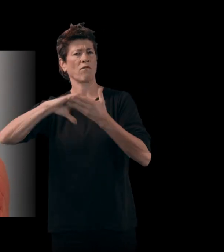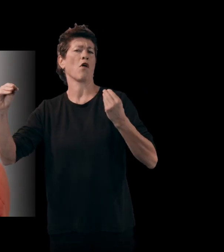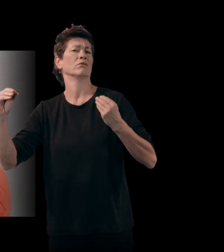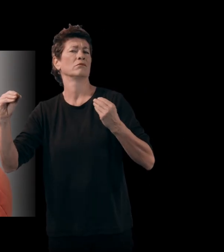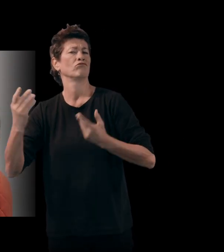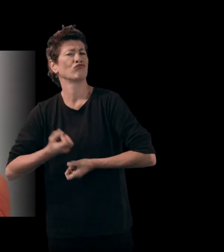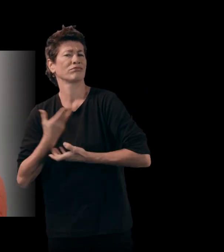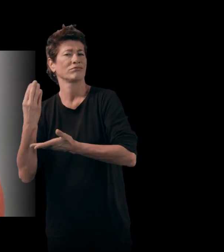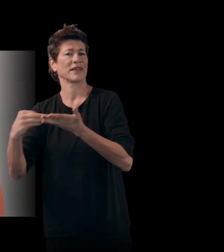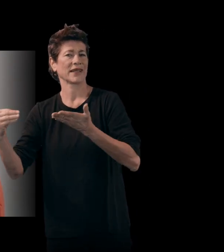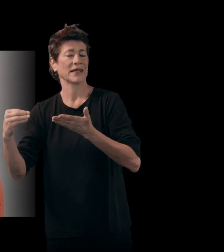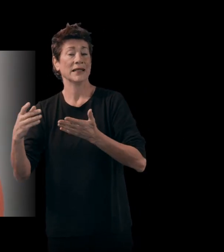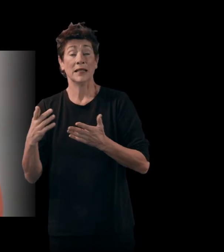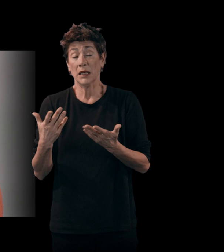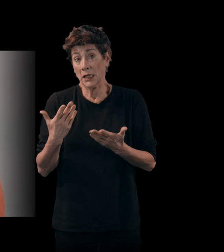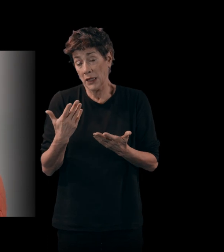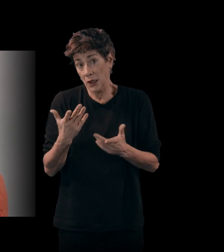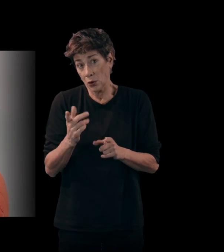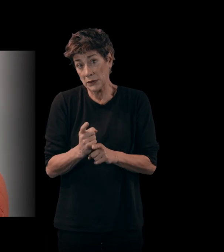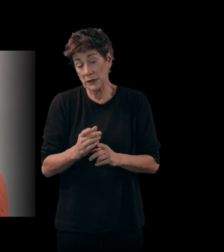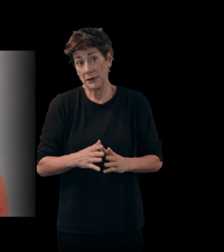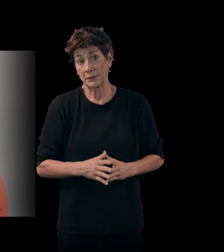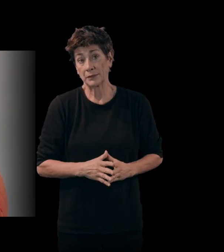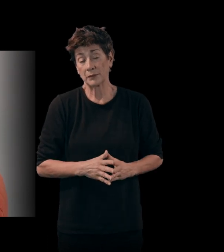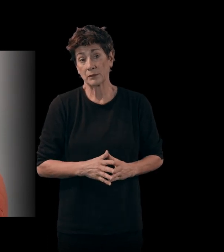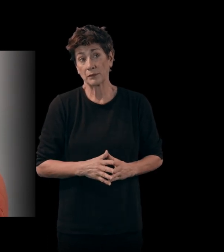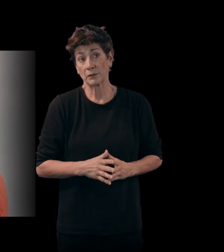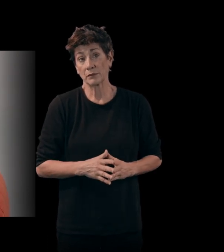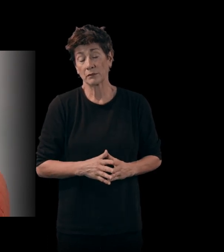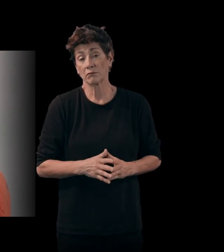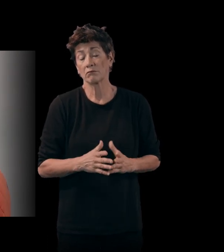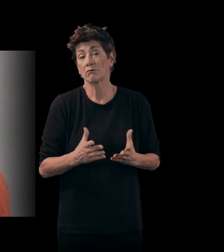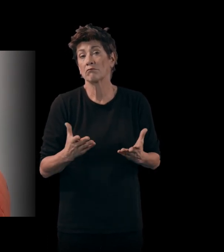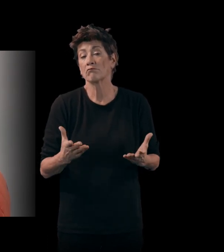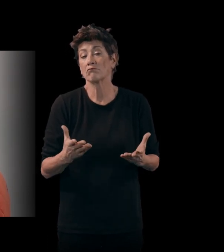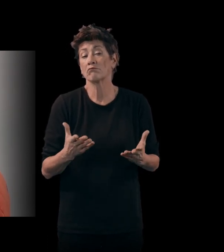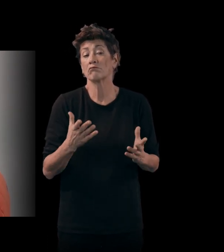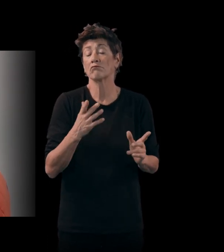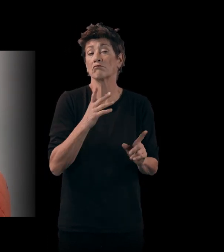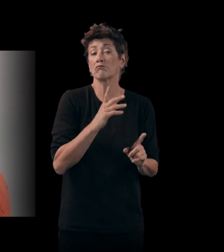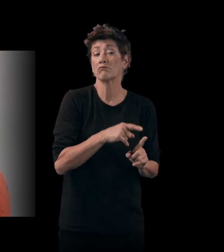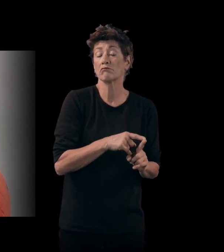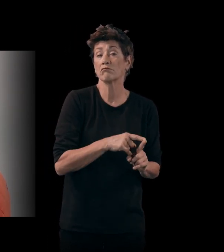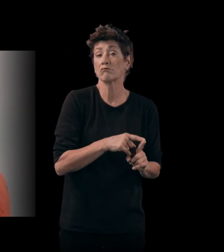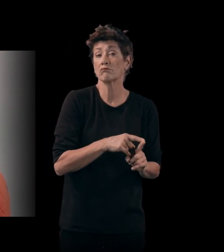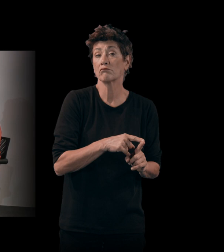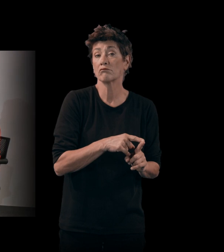Je pense que la pratique de l’un nourrit l’autre.